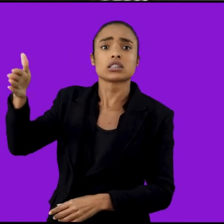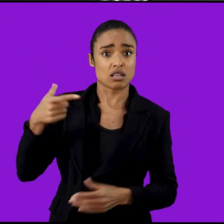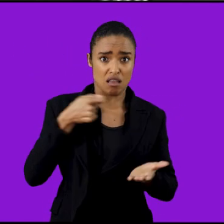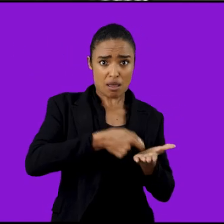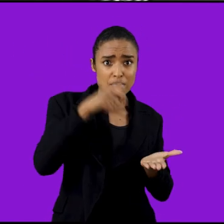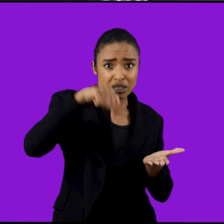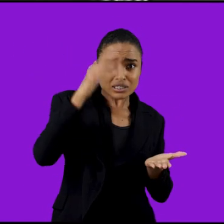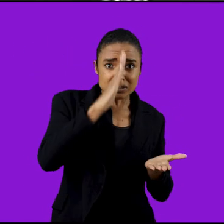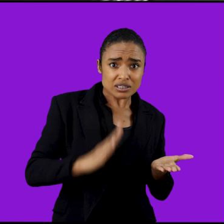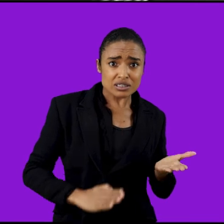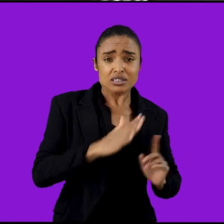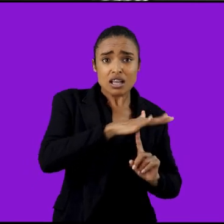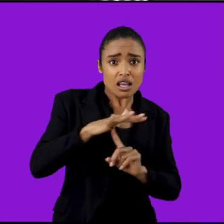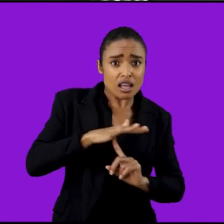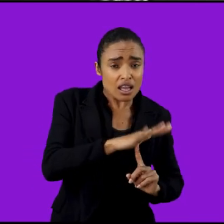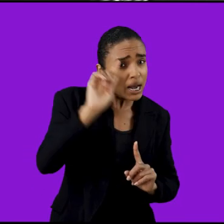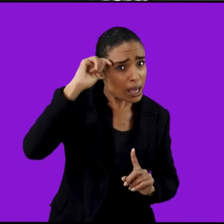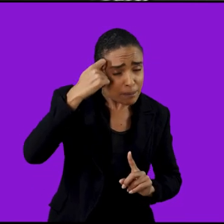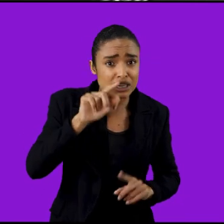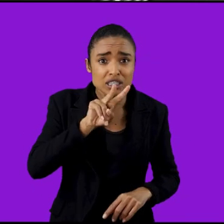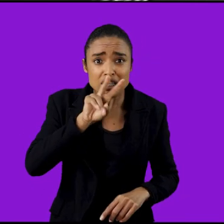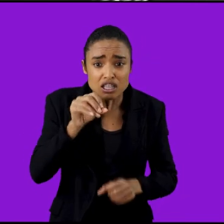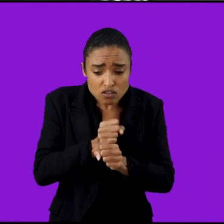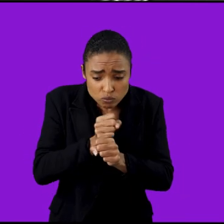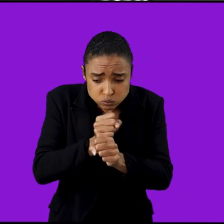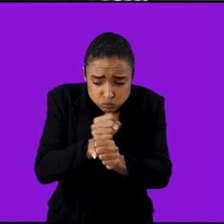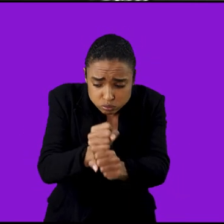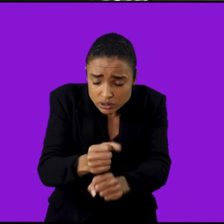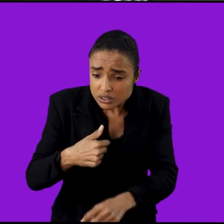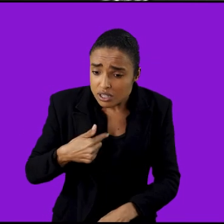Punk ou ir pra um Afro Punk e não patrocina a Feira Preta, que tá aqui há 20 anos? Eu